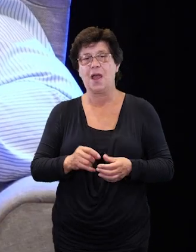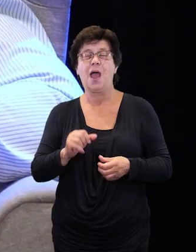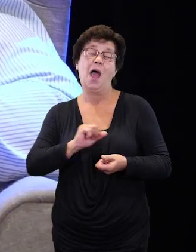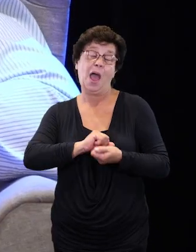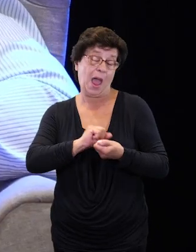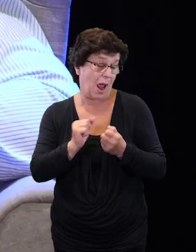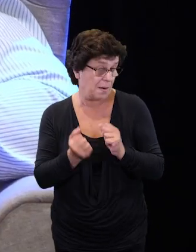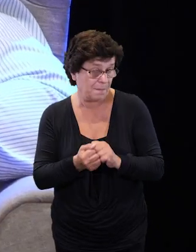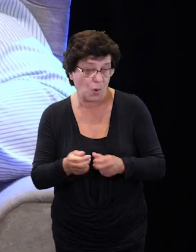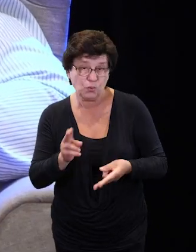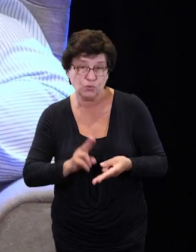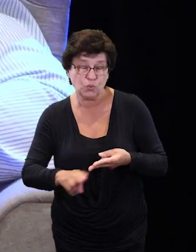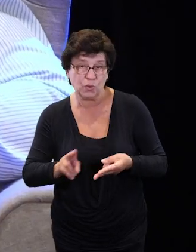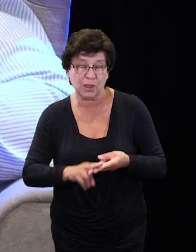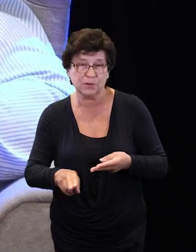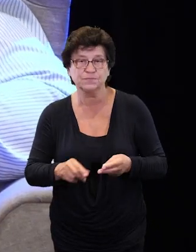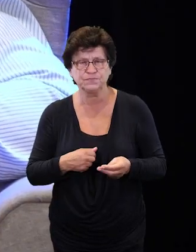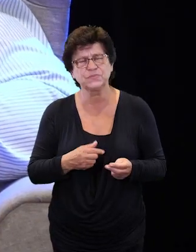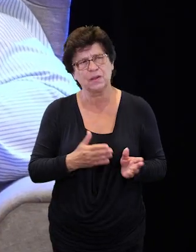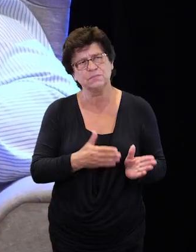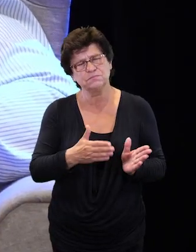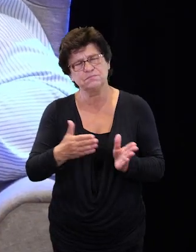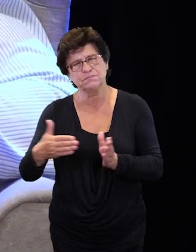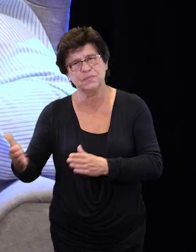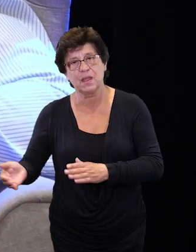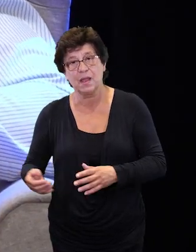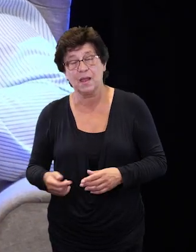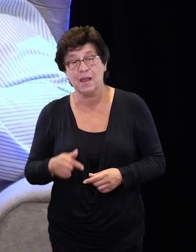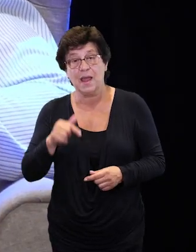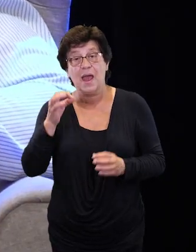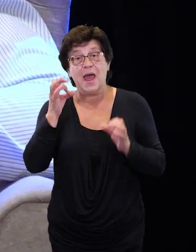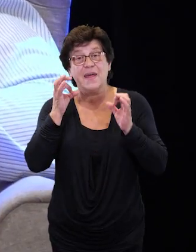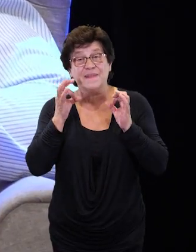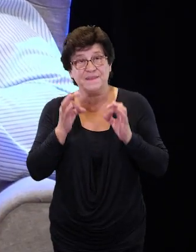Z astmą to samo. I tak dalej, i tak dalej. Natomiast teraz mamy już takie czasy,